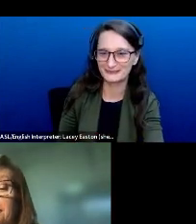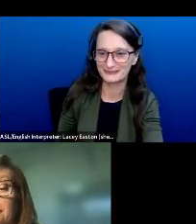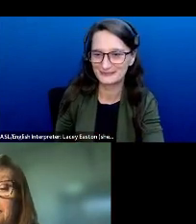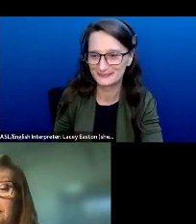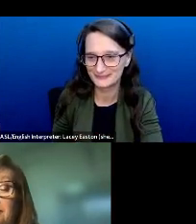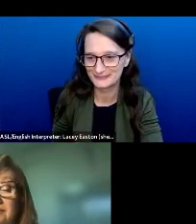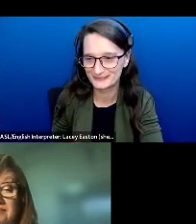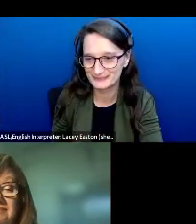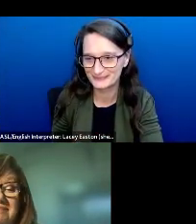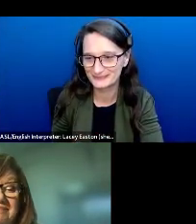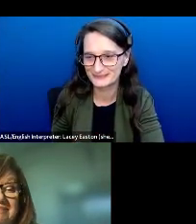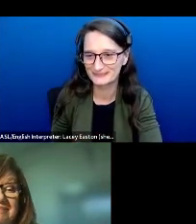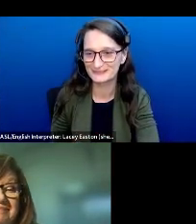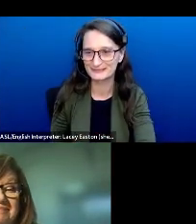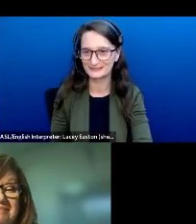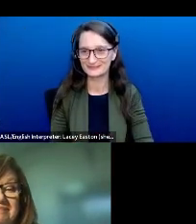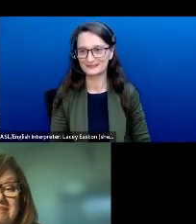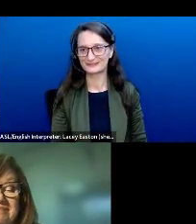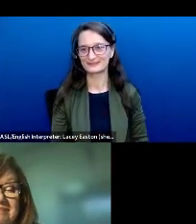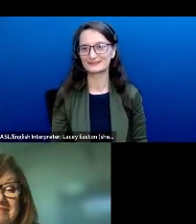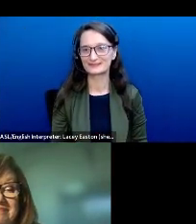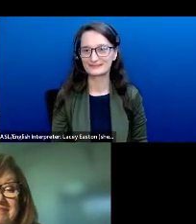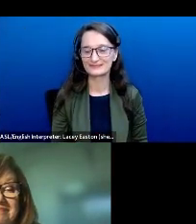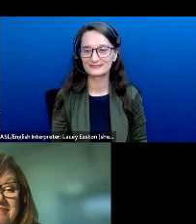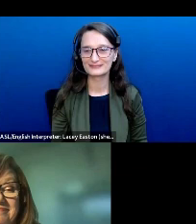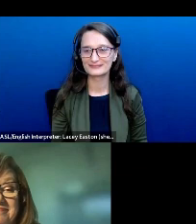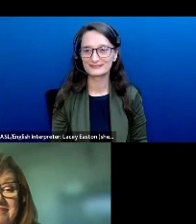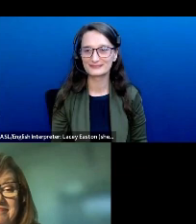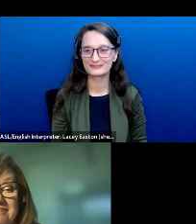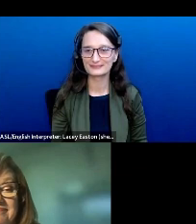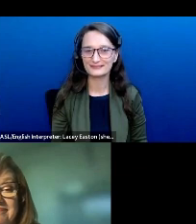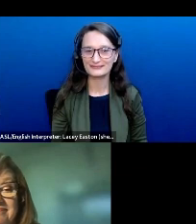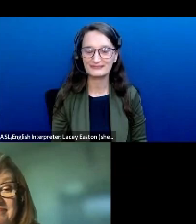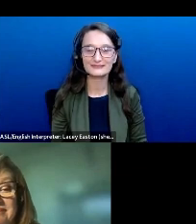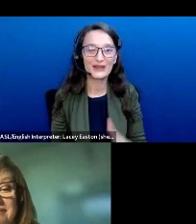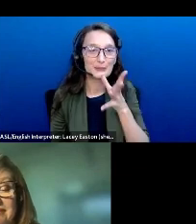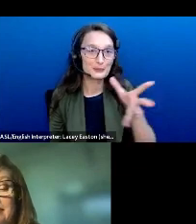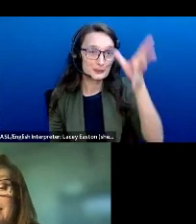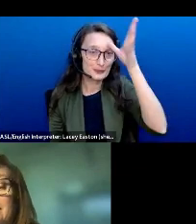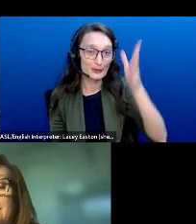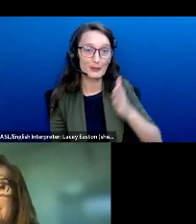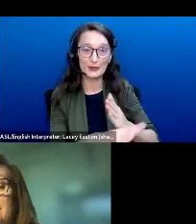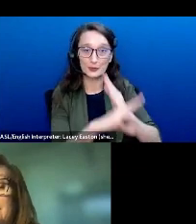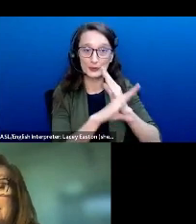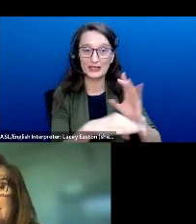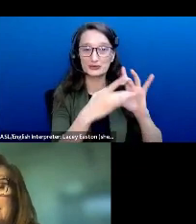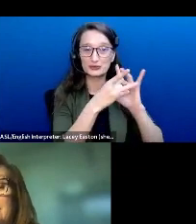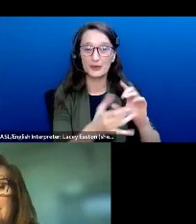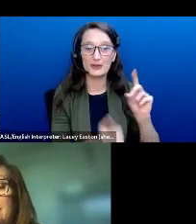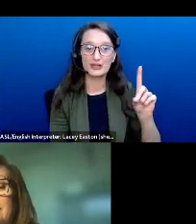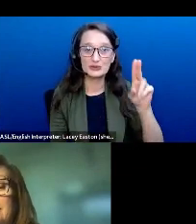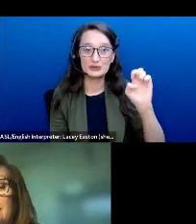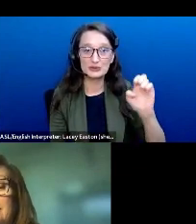Gracias. De nada. Muy bien, las protecciones parentales relacionadas con las audiencias de debido proceso. Número